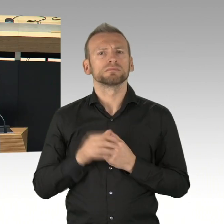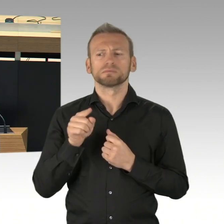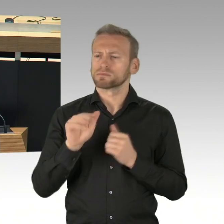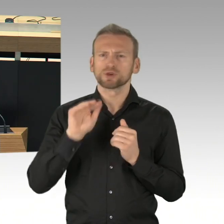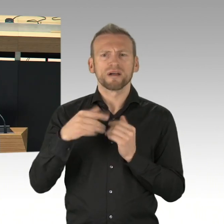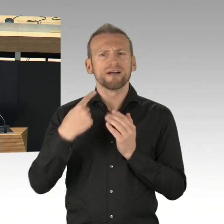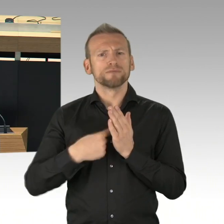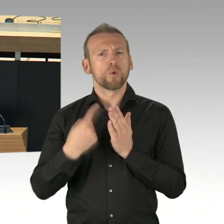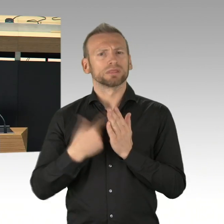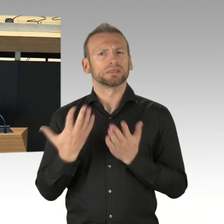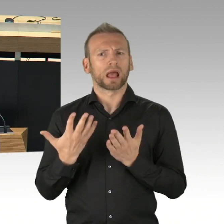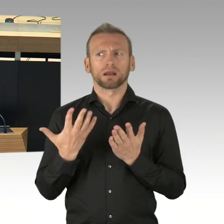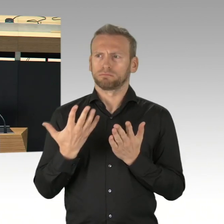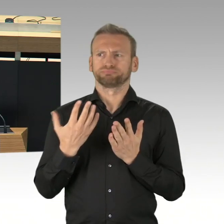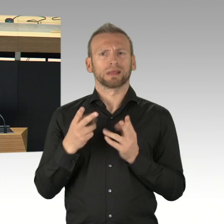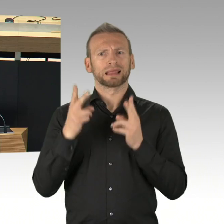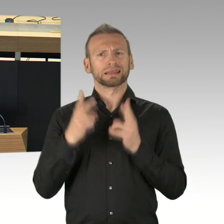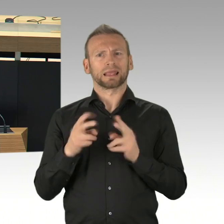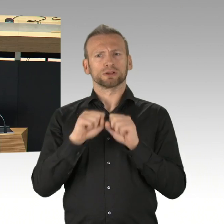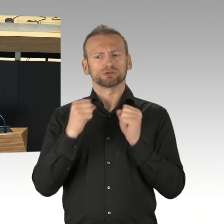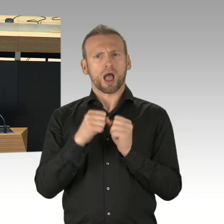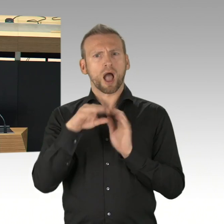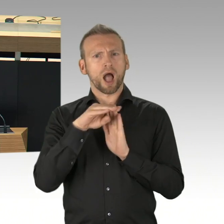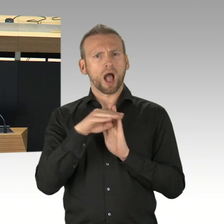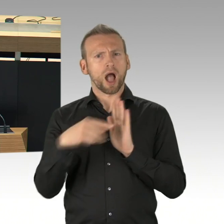der stört hier meinen Vortrag mit seinem Geschrei.